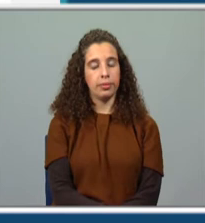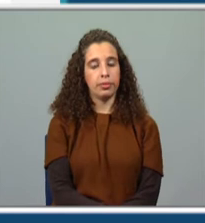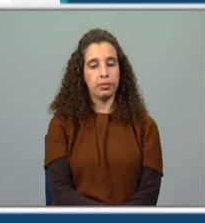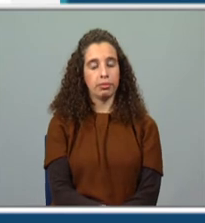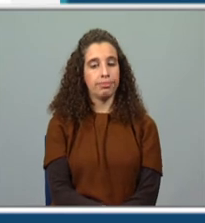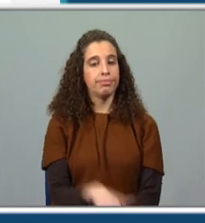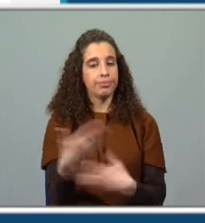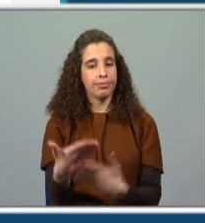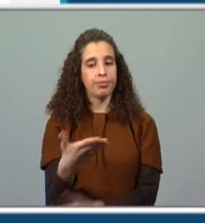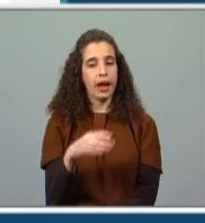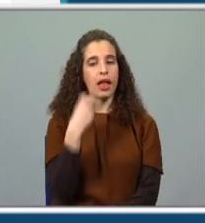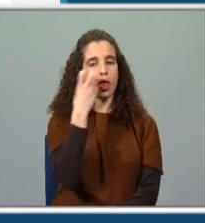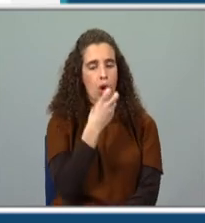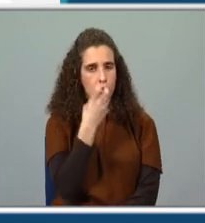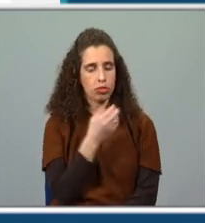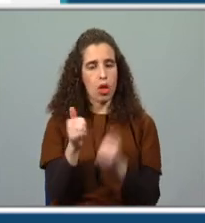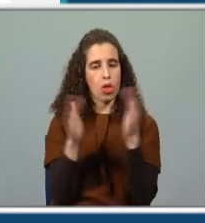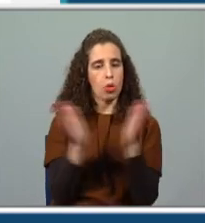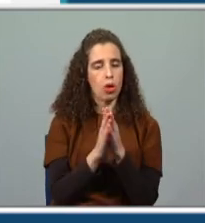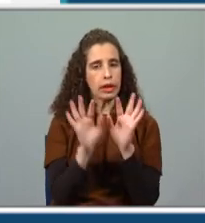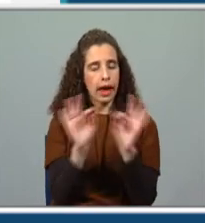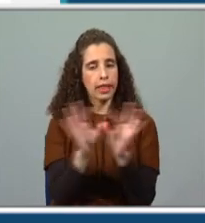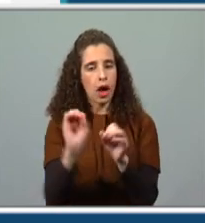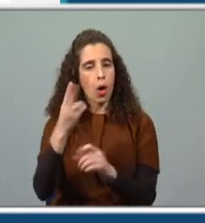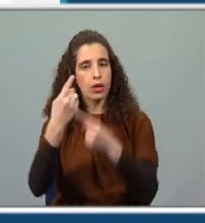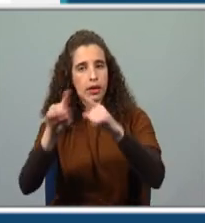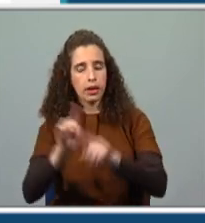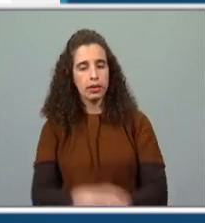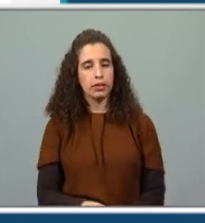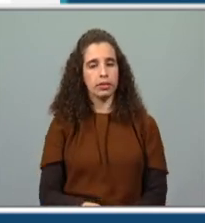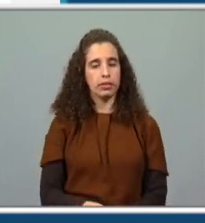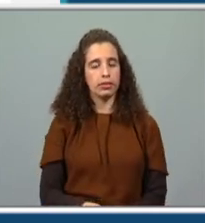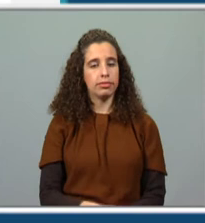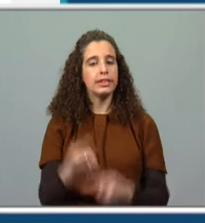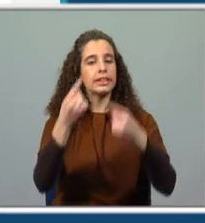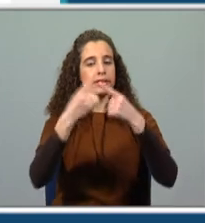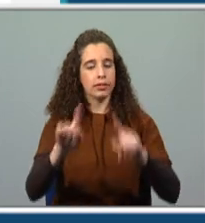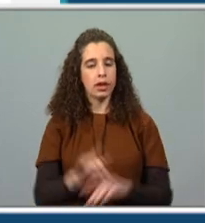estes ditongos Eram todos iguais ou eram diferentes eram diferentes todas as 這些雙元音是一樣的還是它們不同的是不同的